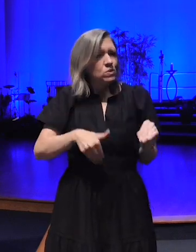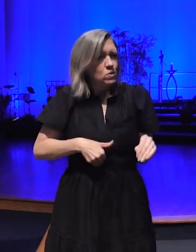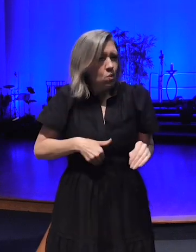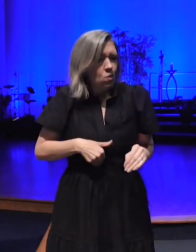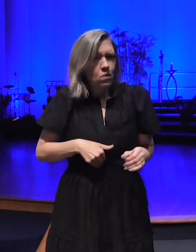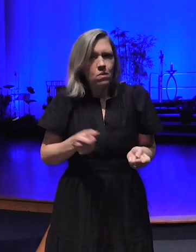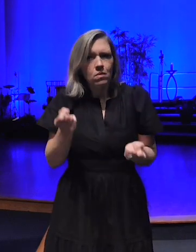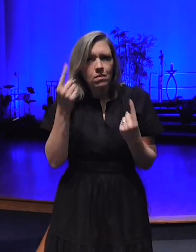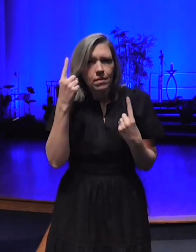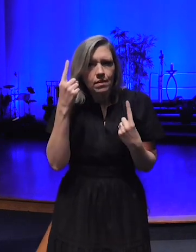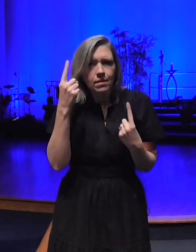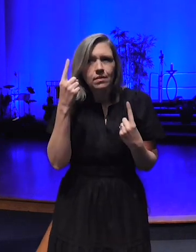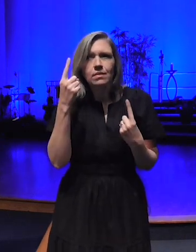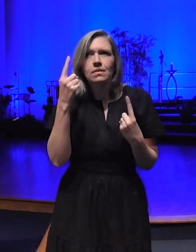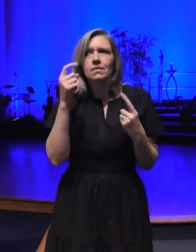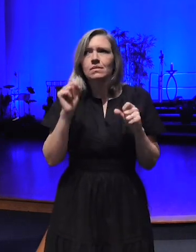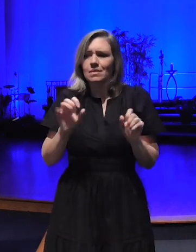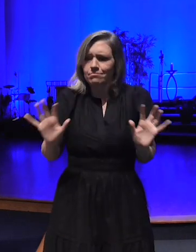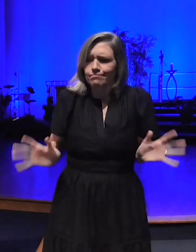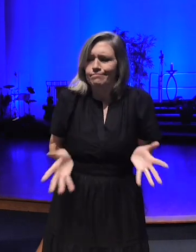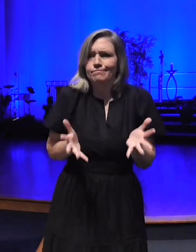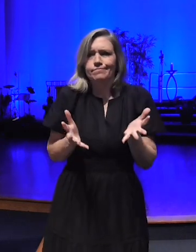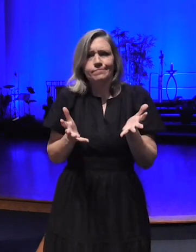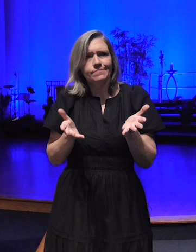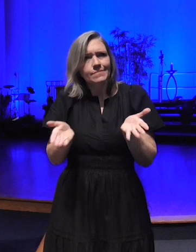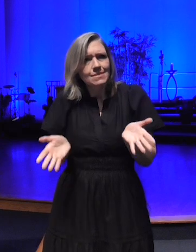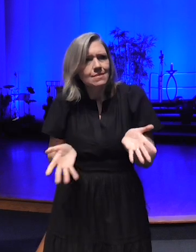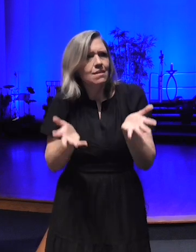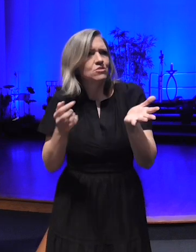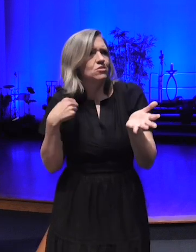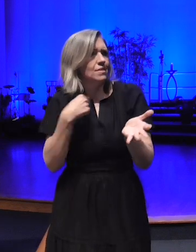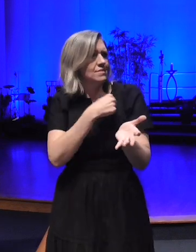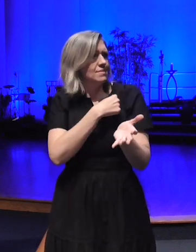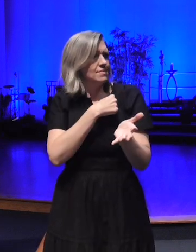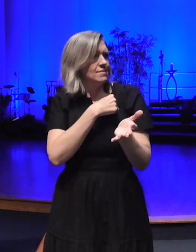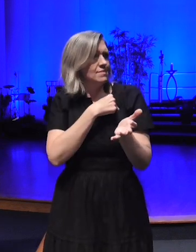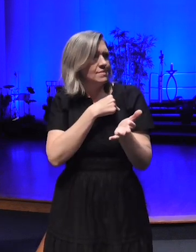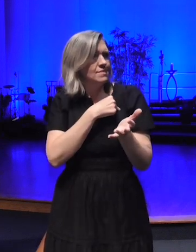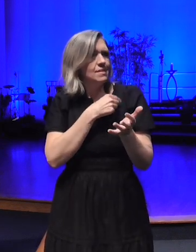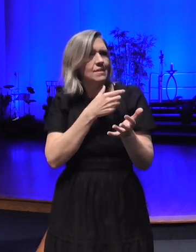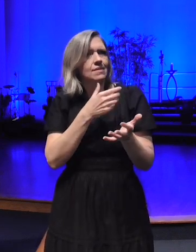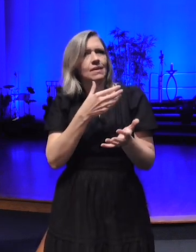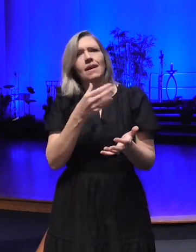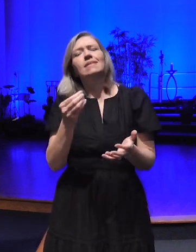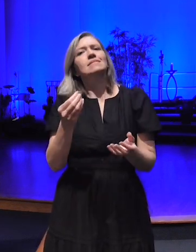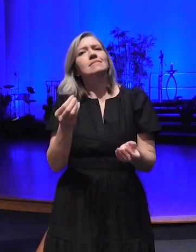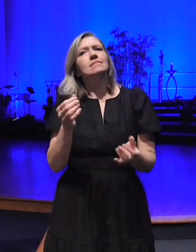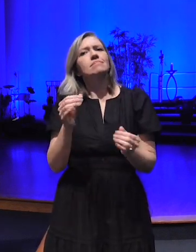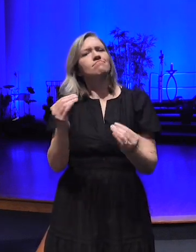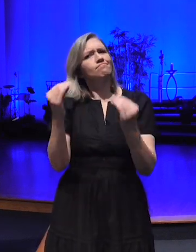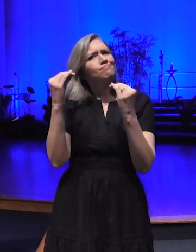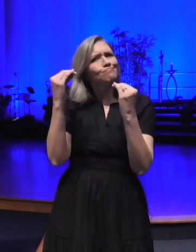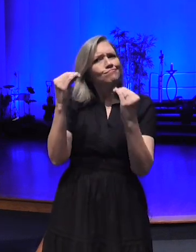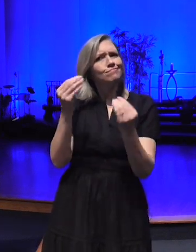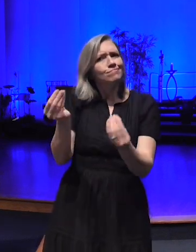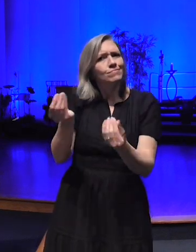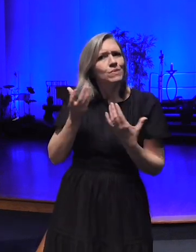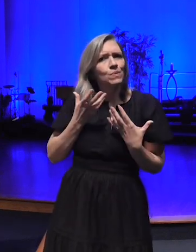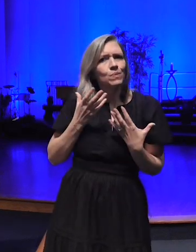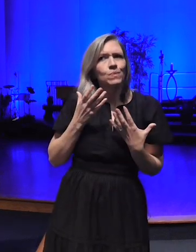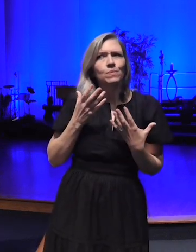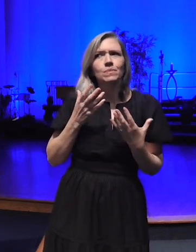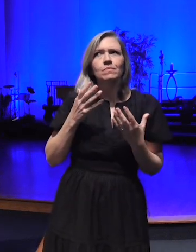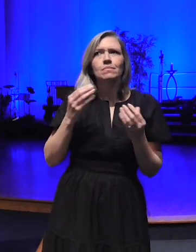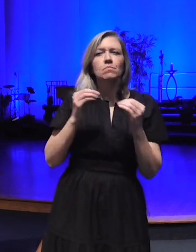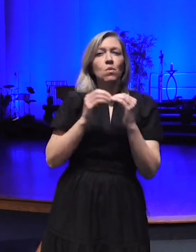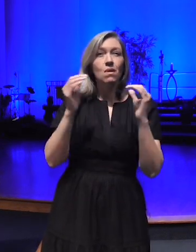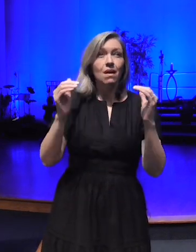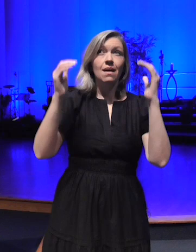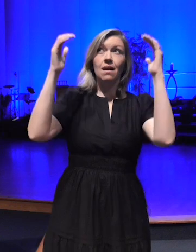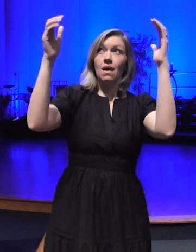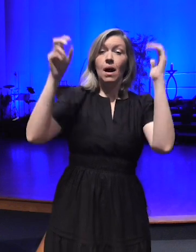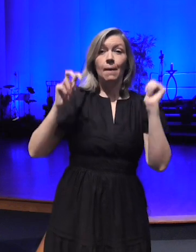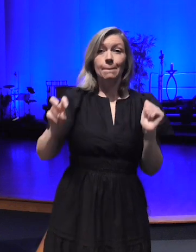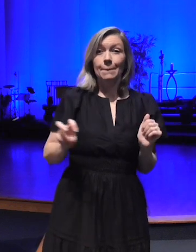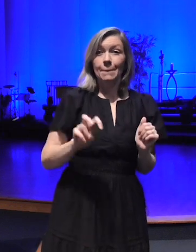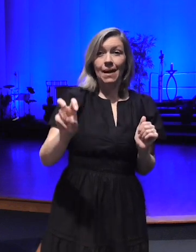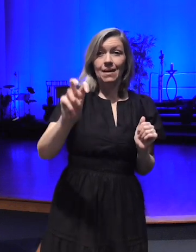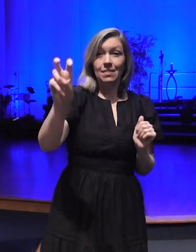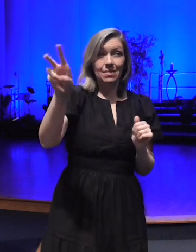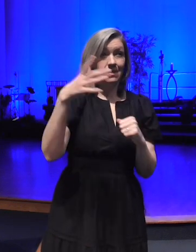nos impulse a darnos un empujón y nos informe de He pensado mucho en esto al preparar